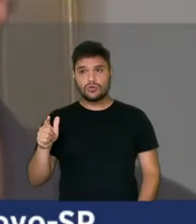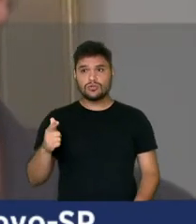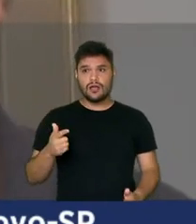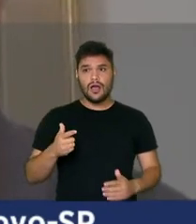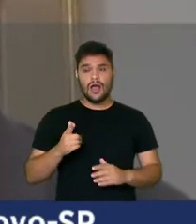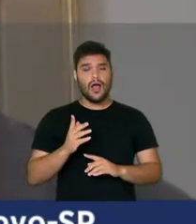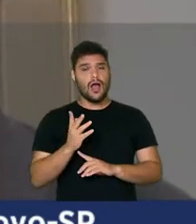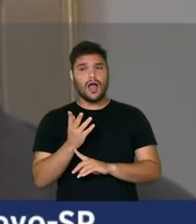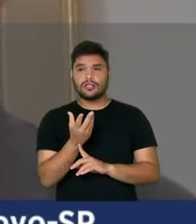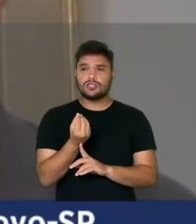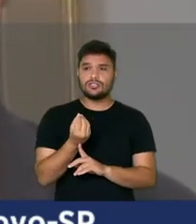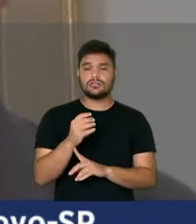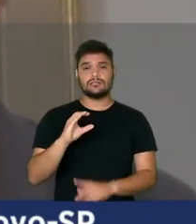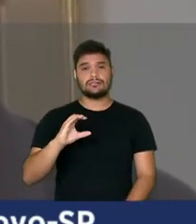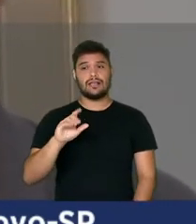COMEÇAR A PRIORIZAR GRUPOS. QUANDO VAMOS OBSERVAR A